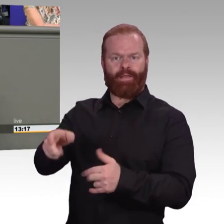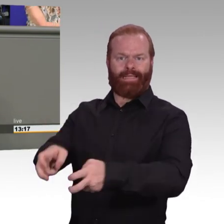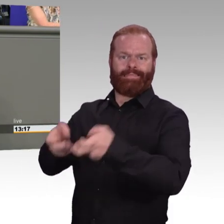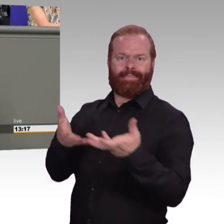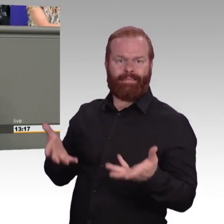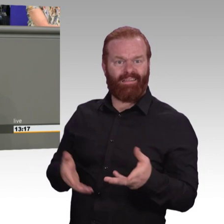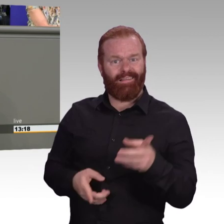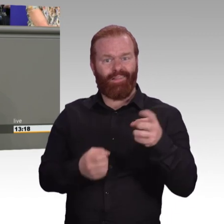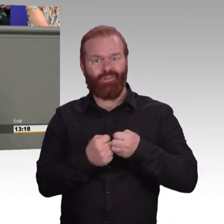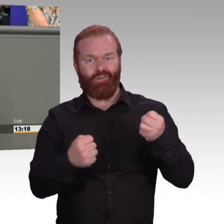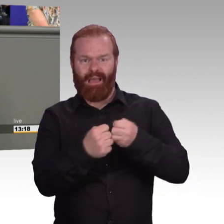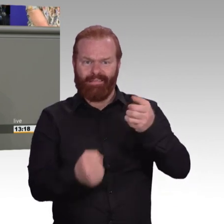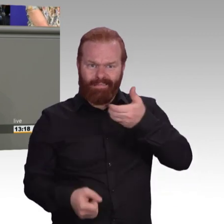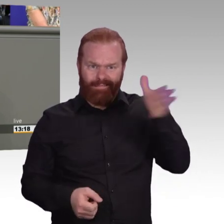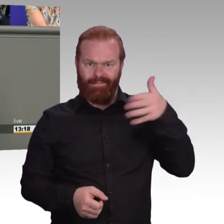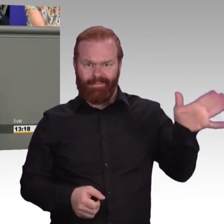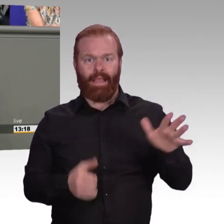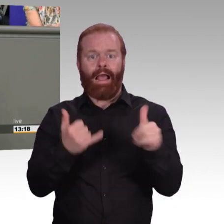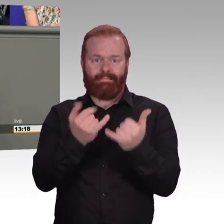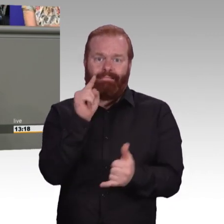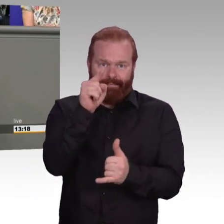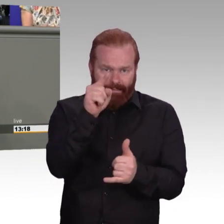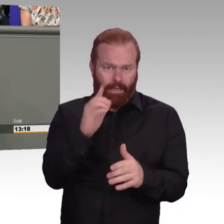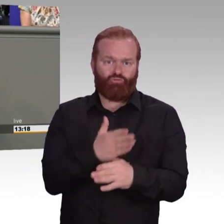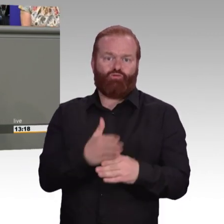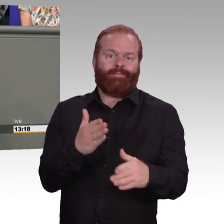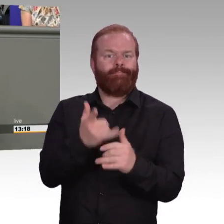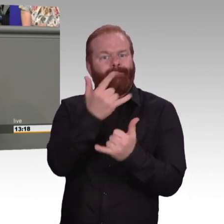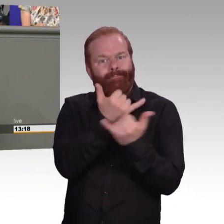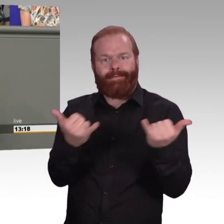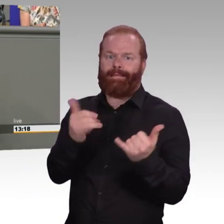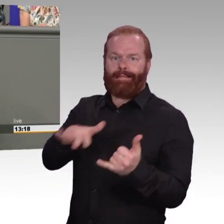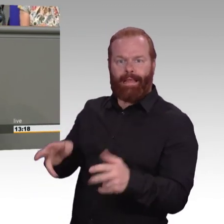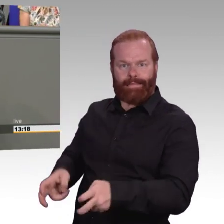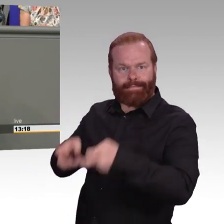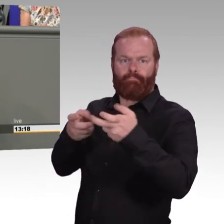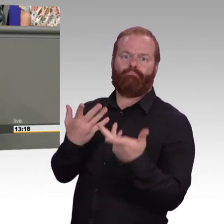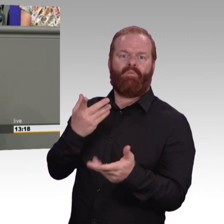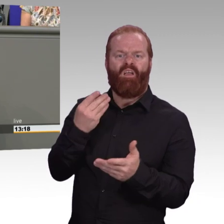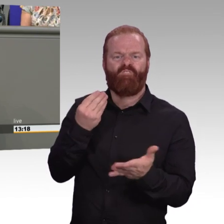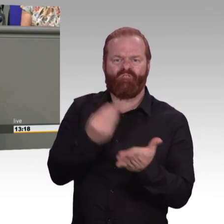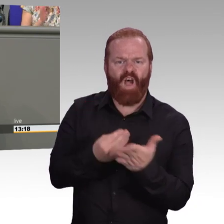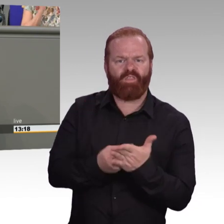die die Väter und Mütter des Grundgesetzes zu dieser starken Betonung des Elternrechts bewogen haben. (Zwischenrufe)